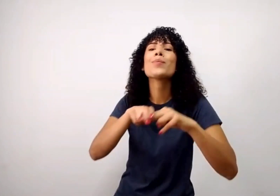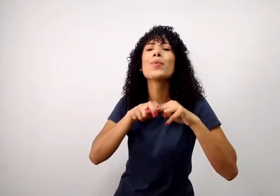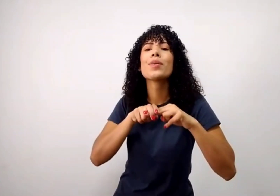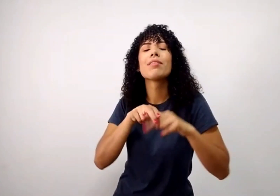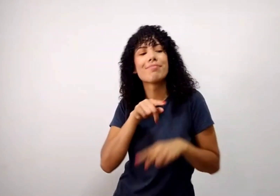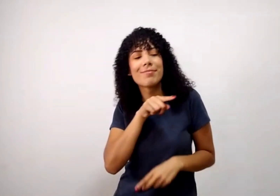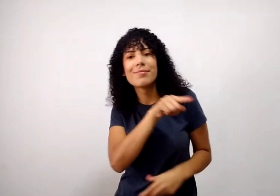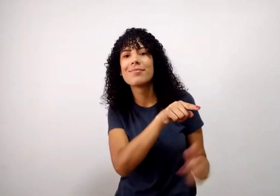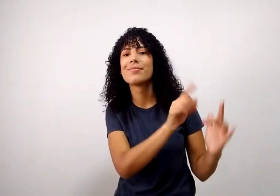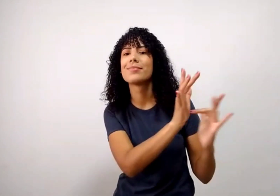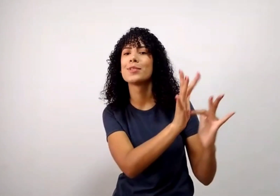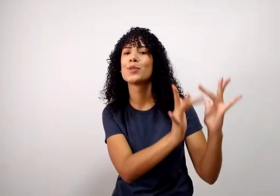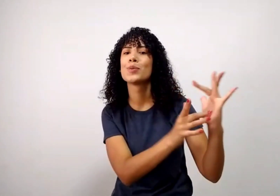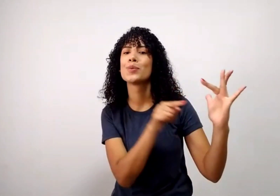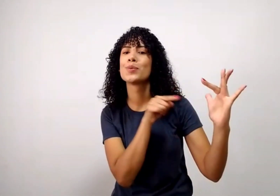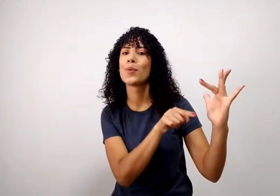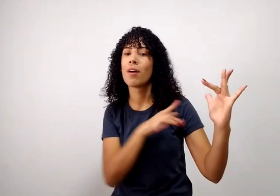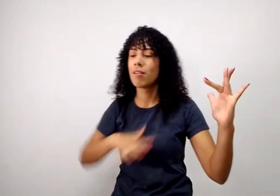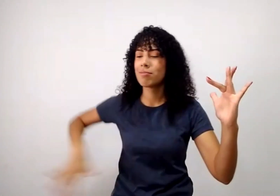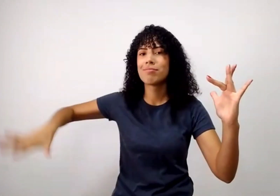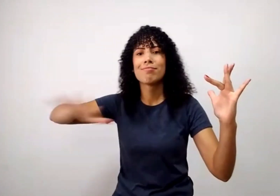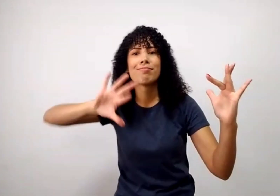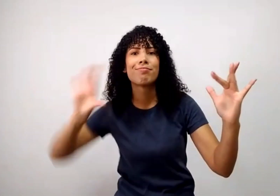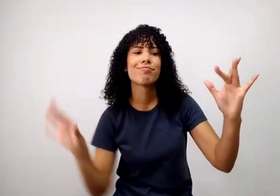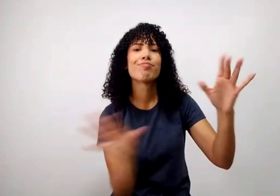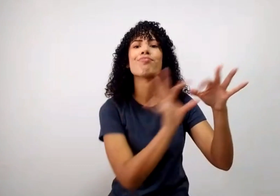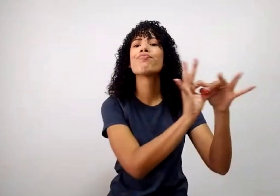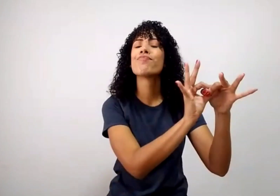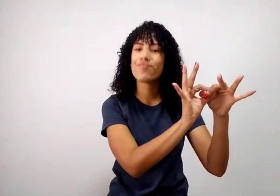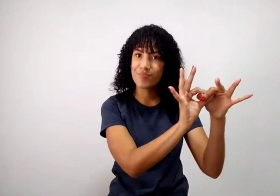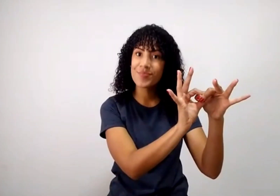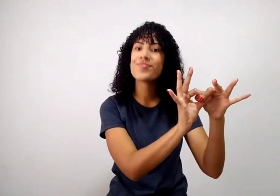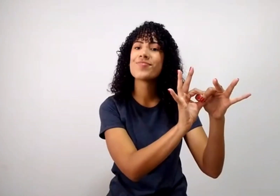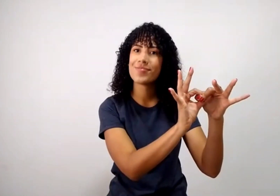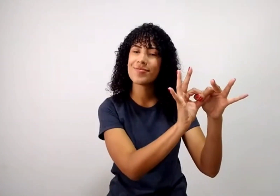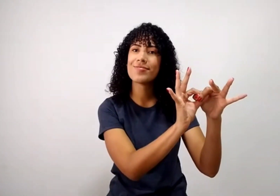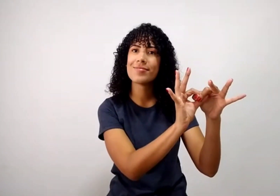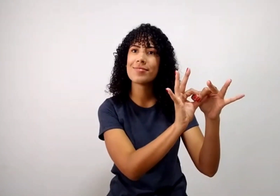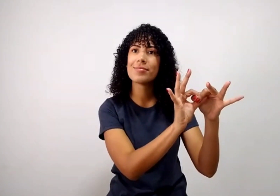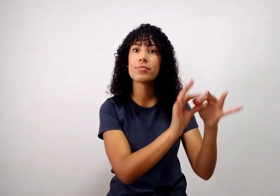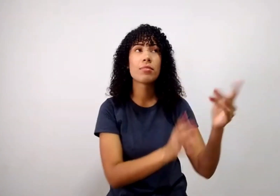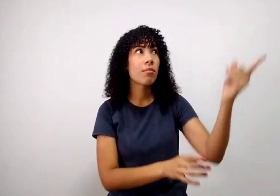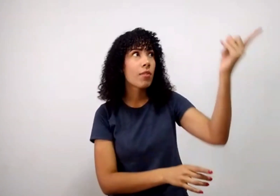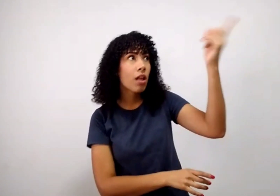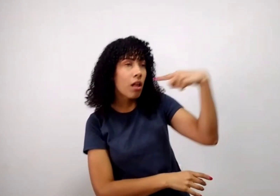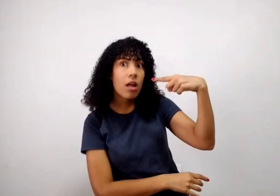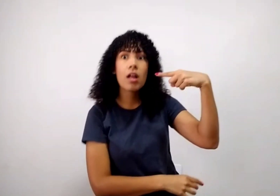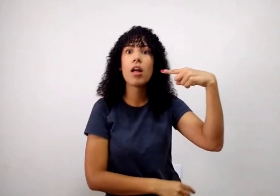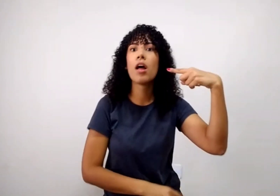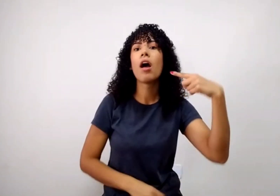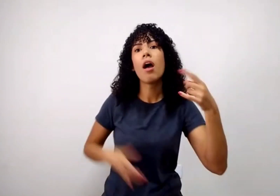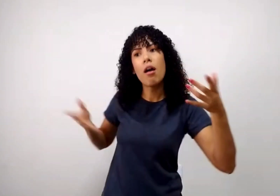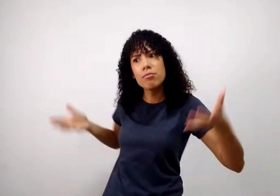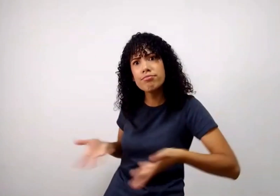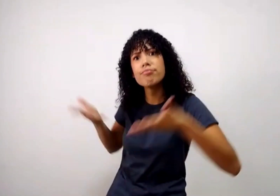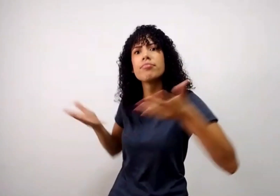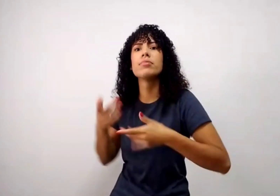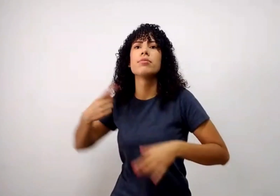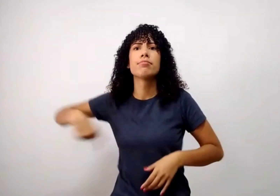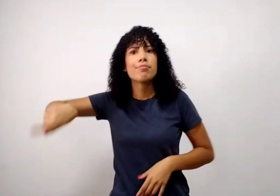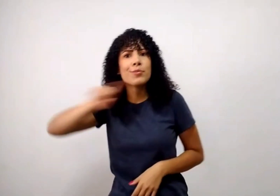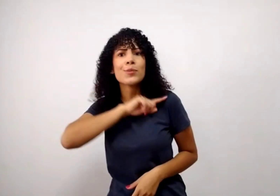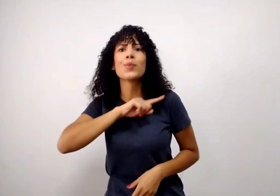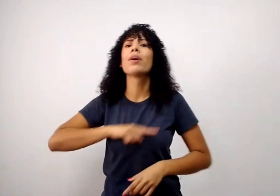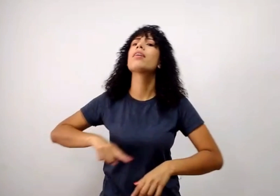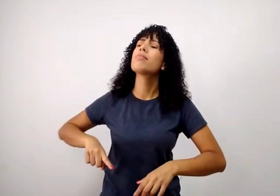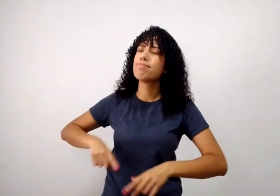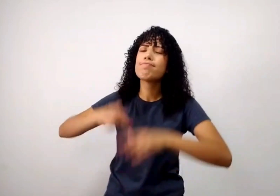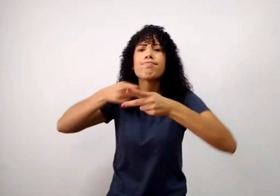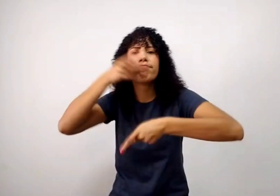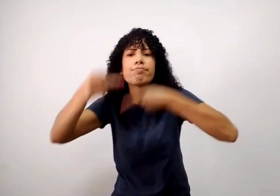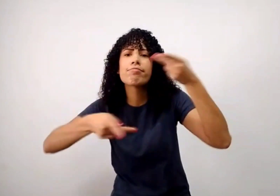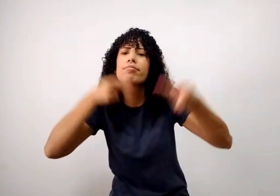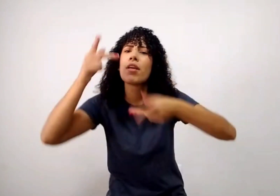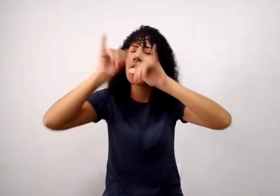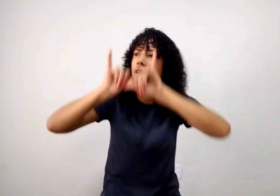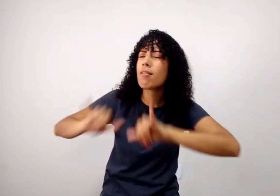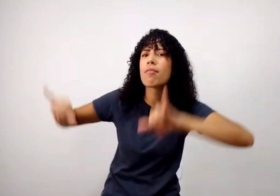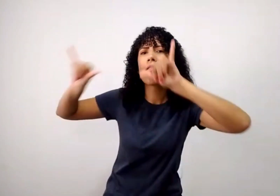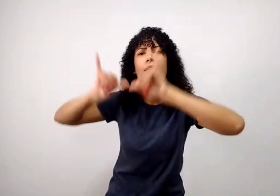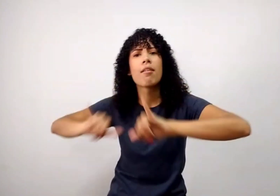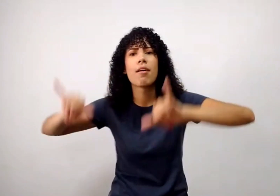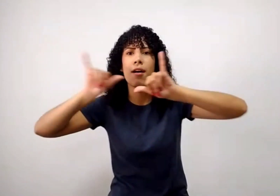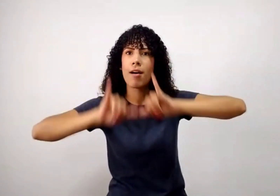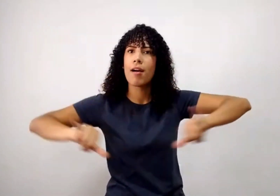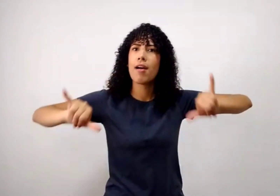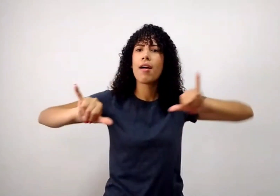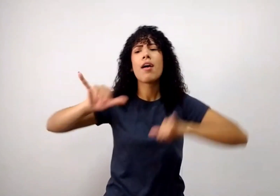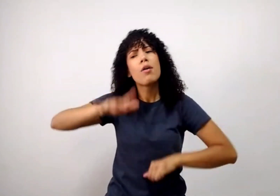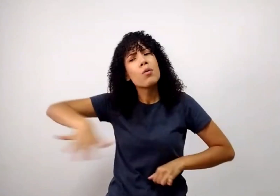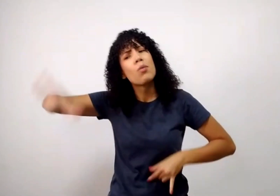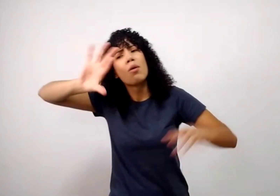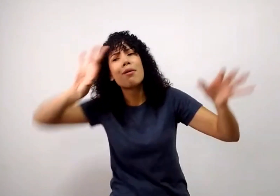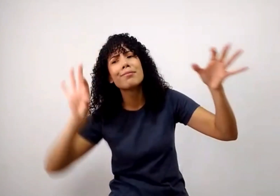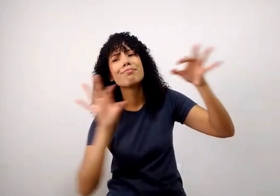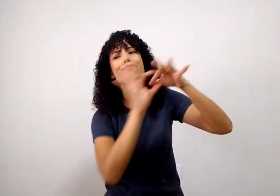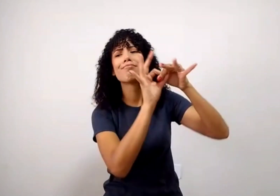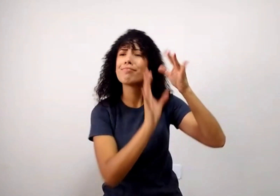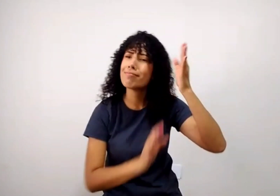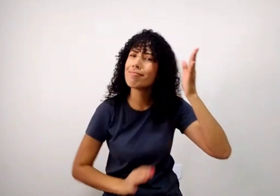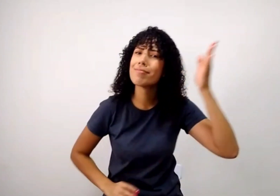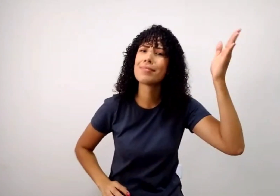não importando aos homens suas faltas e colocando em nós palavras de reconciliação.